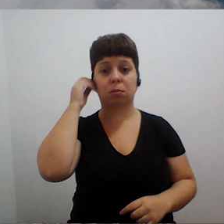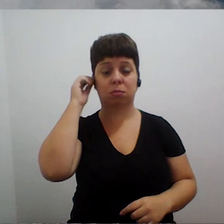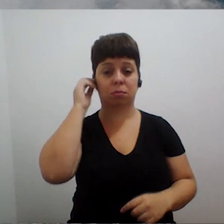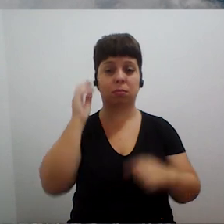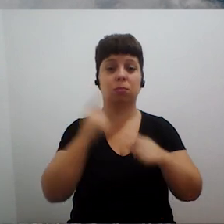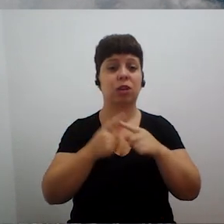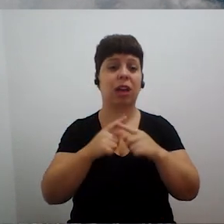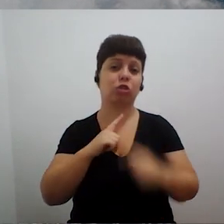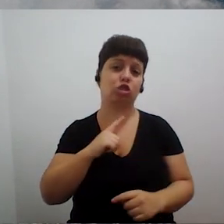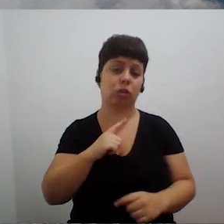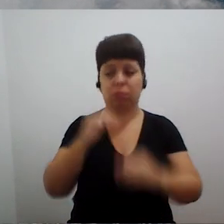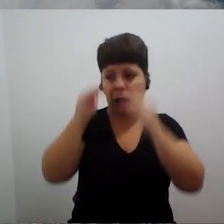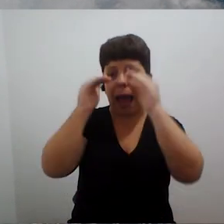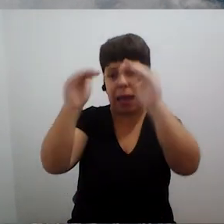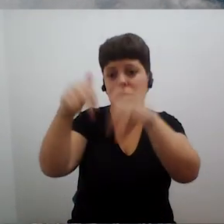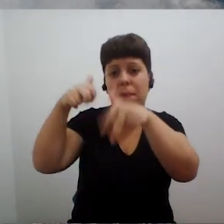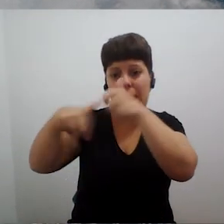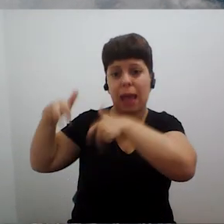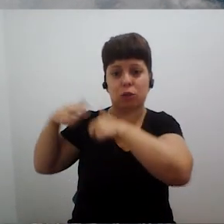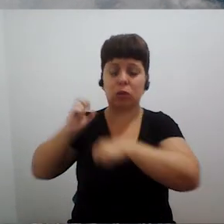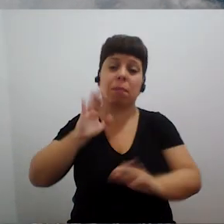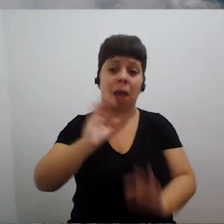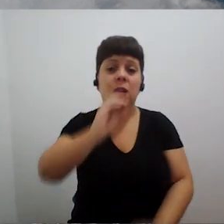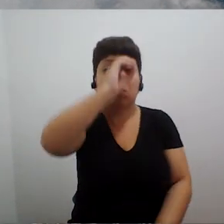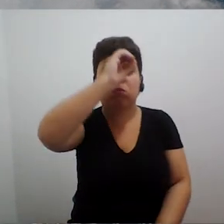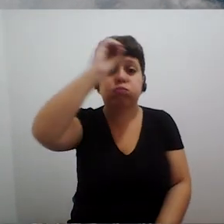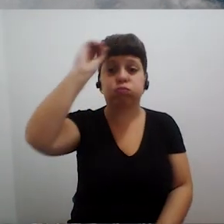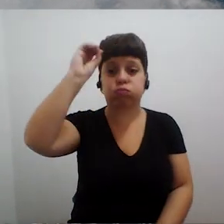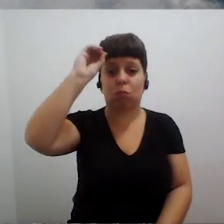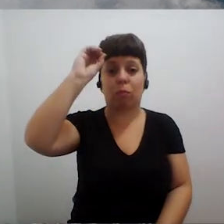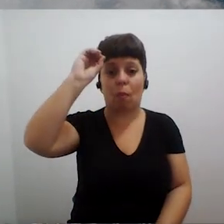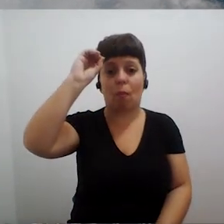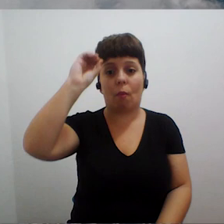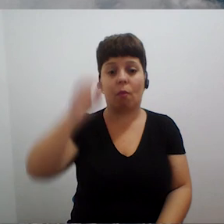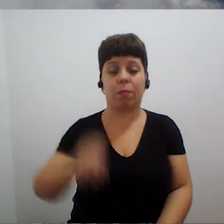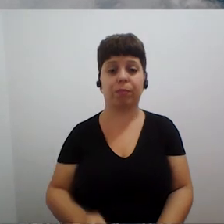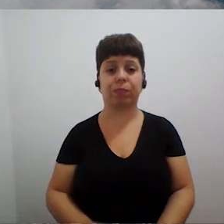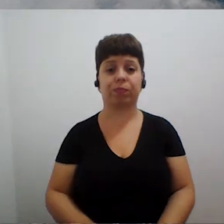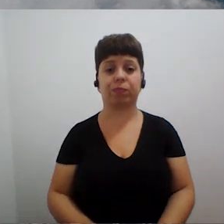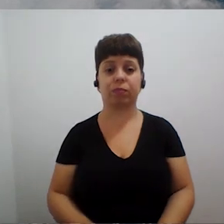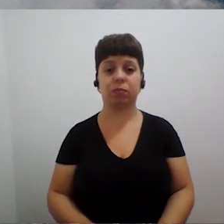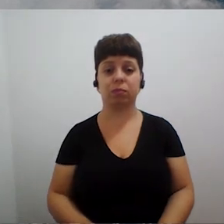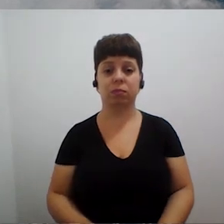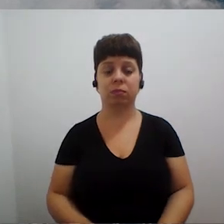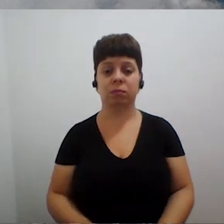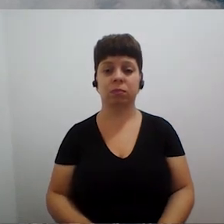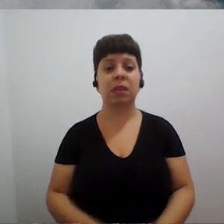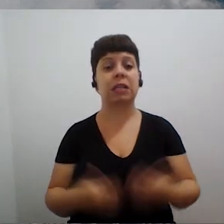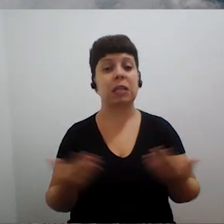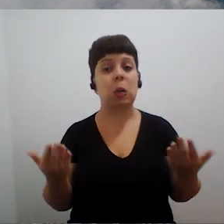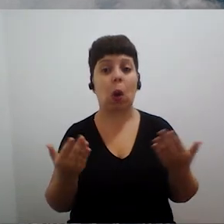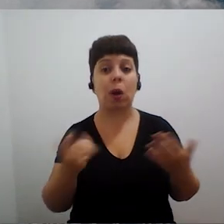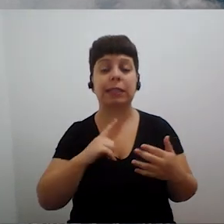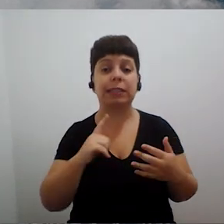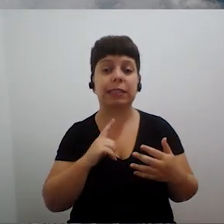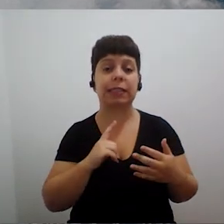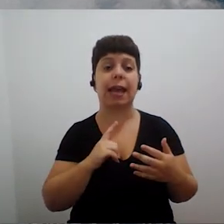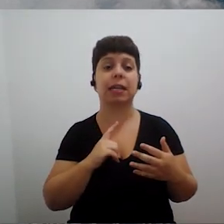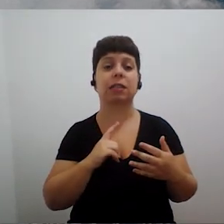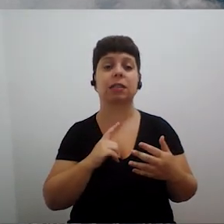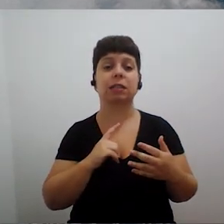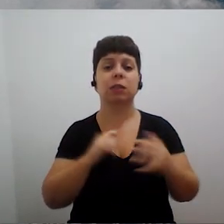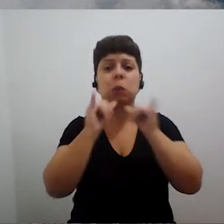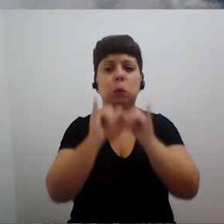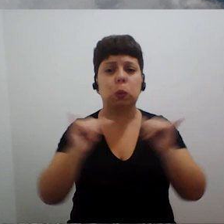com todo respeito aos nossos antepassados, então tem o programa para nossas oferendas